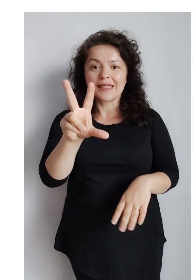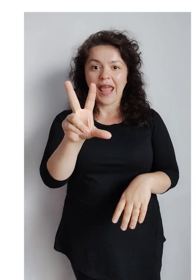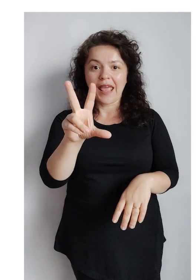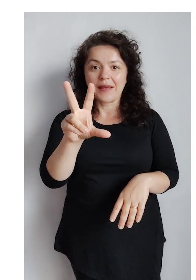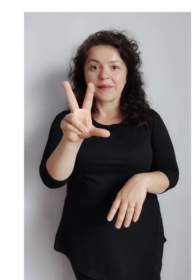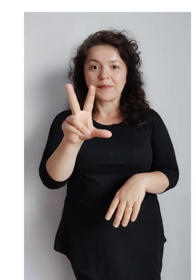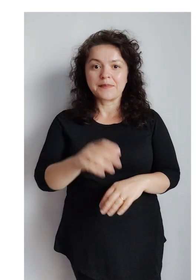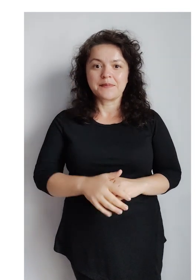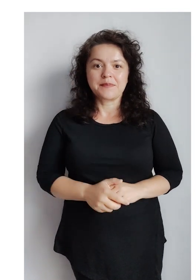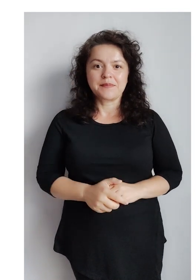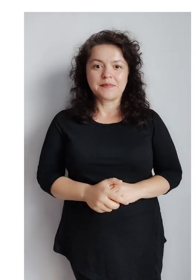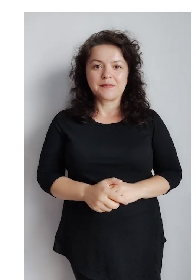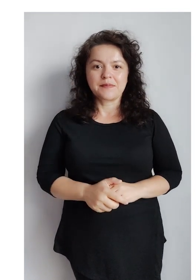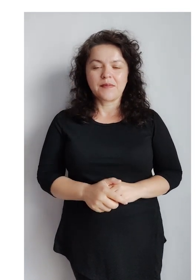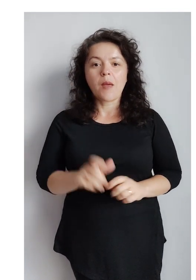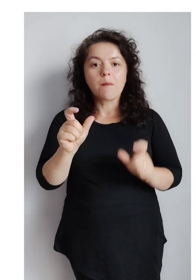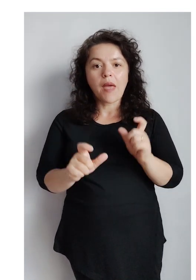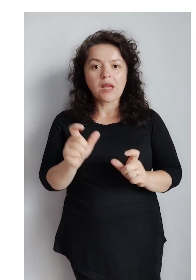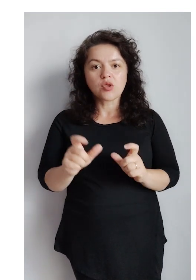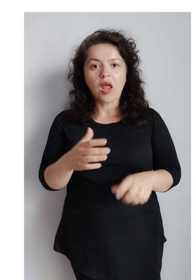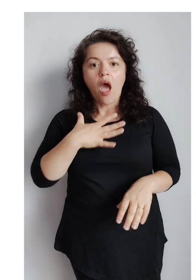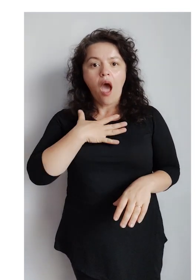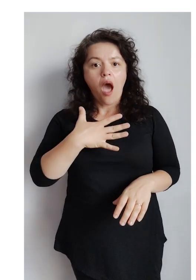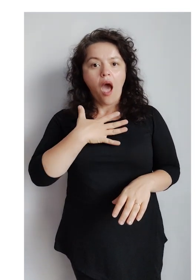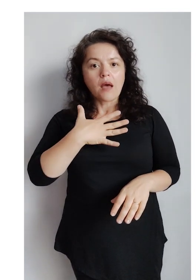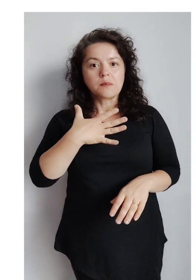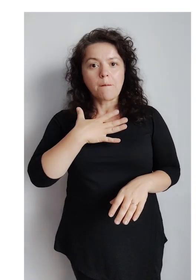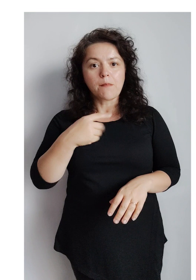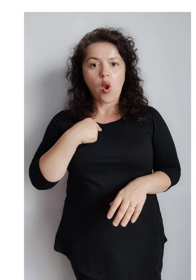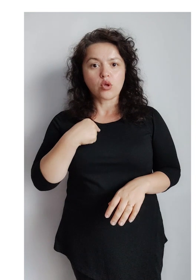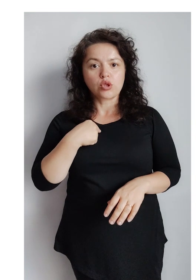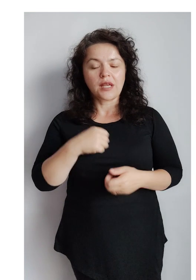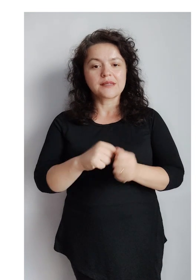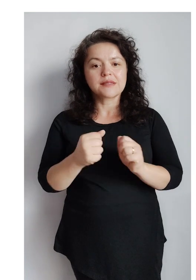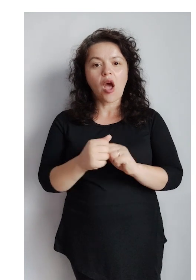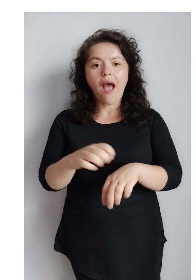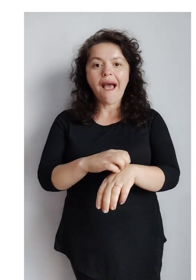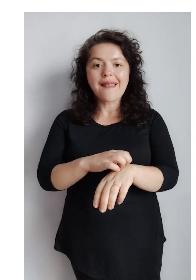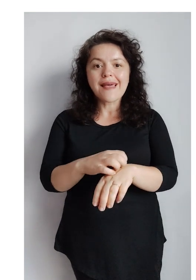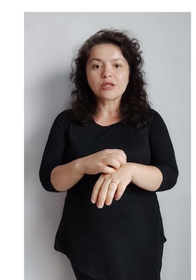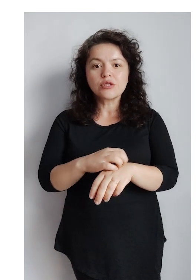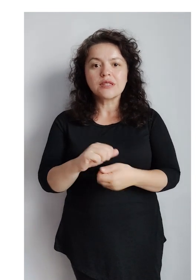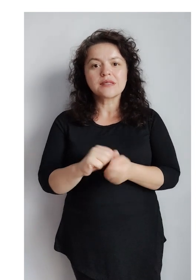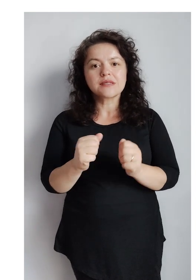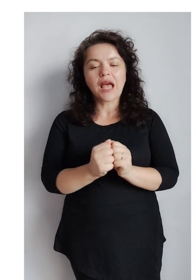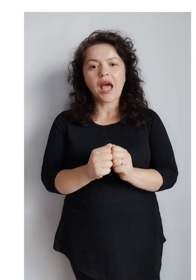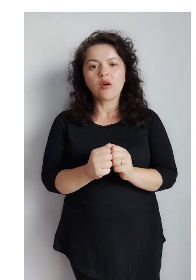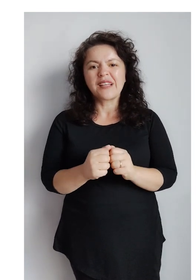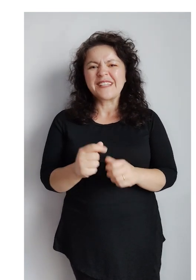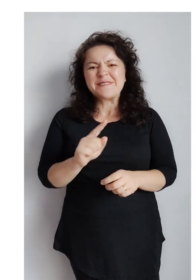3. Persoanele cu asm bronșic sau alergii sau intoleranță alimentar